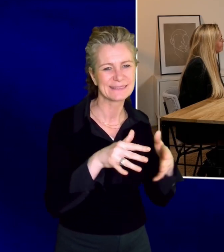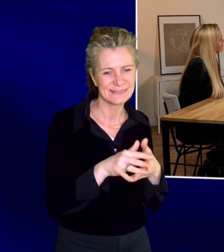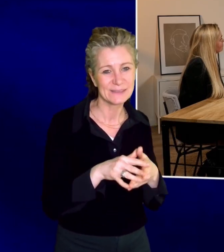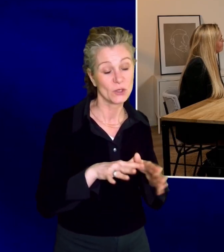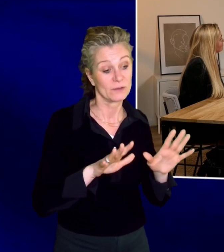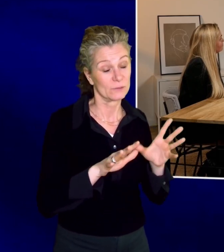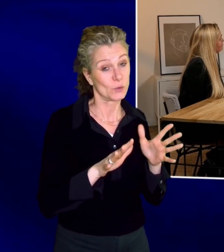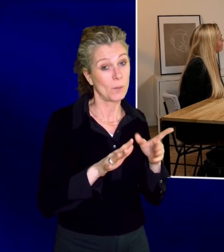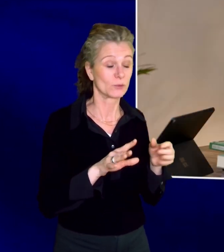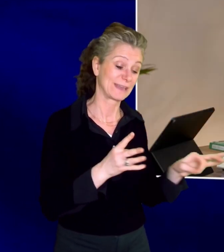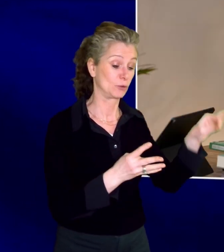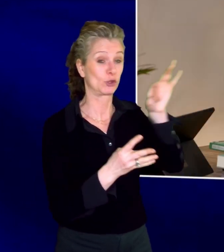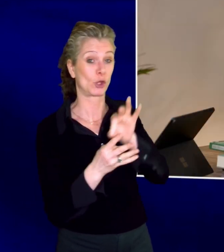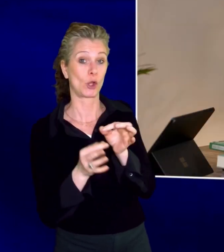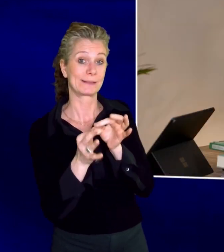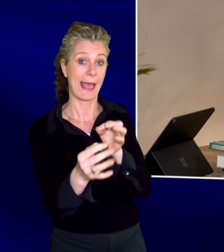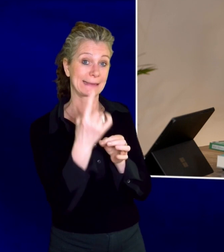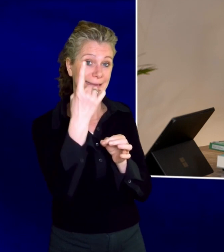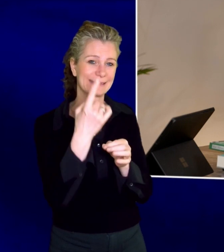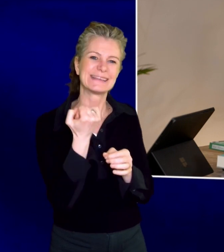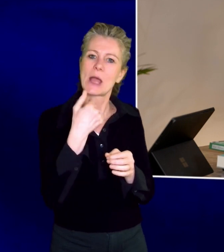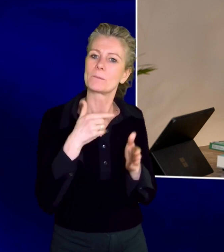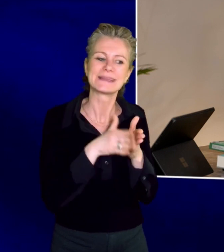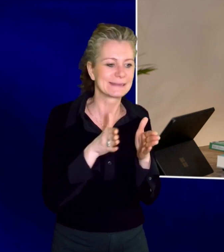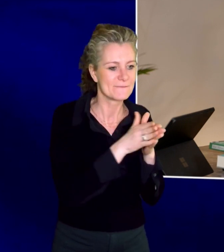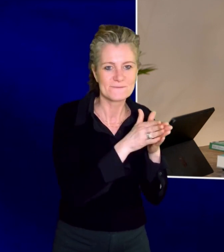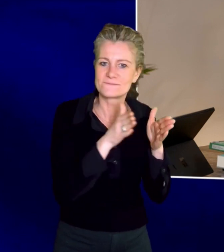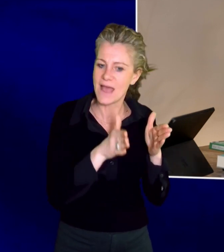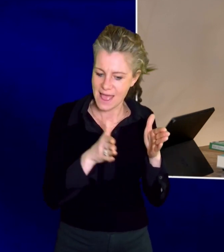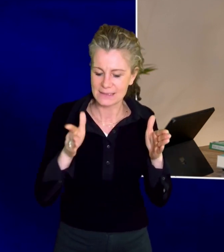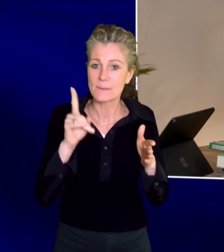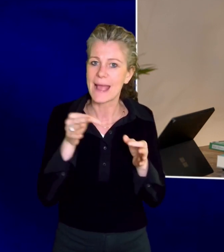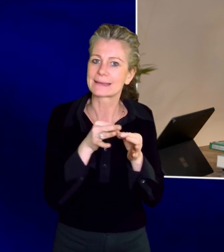Daarom spreken we niet over fasen, maar over taken. Die lopen door elkaar heen en je gaat van het één naar het ander.